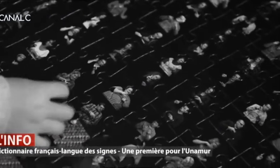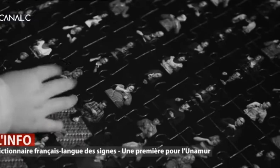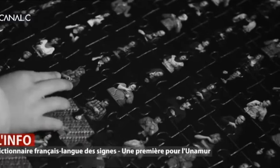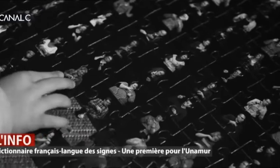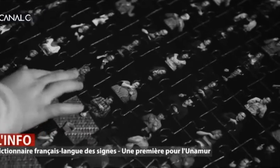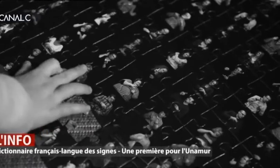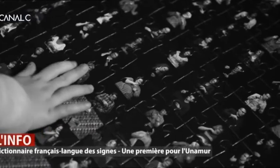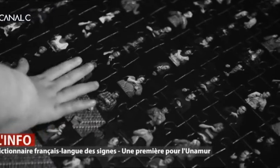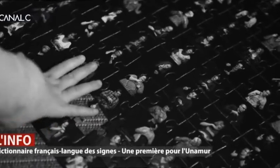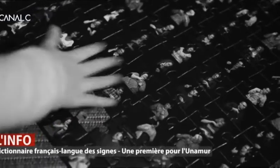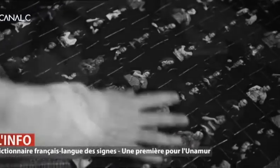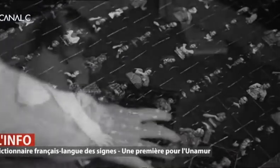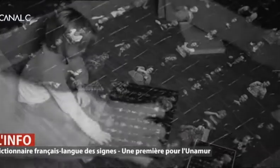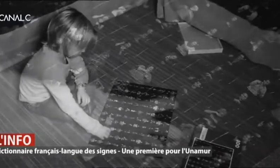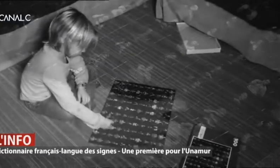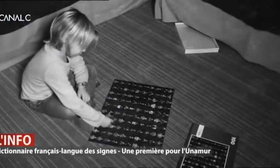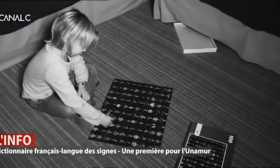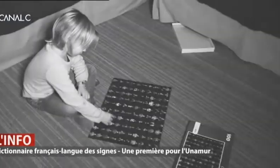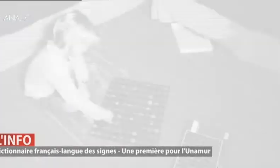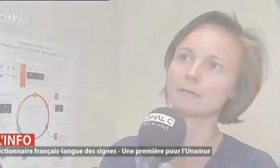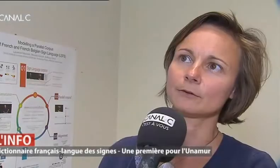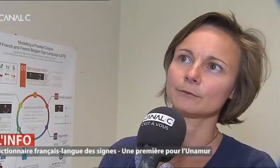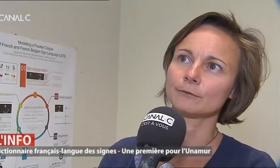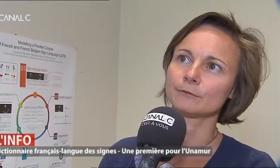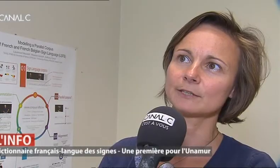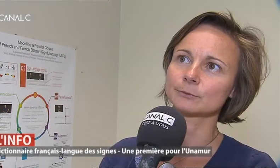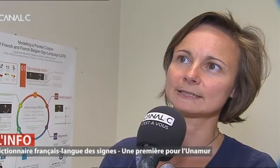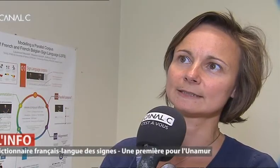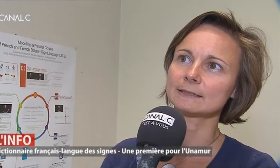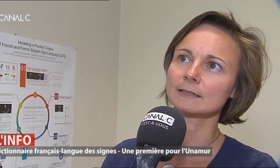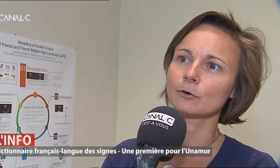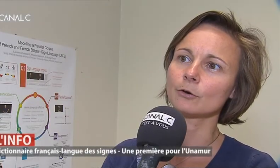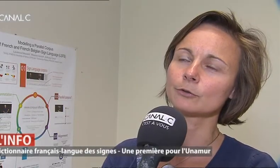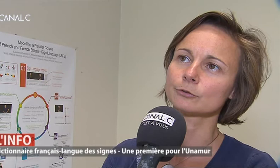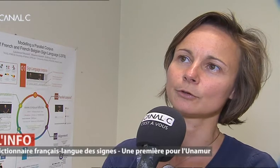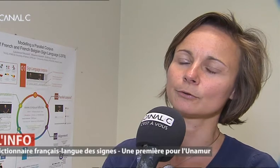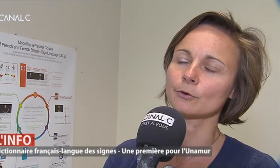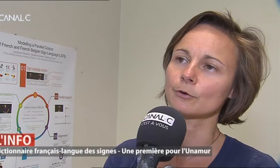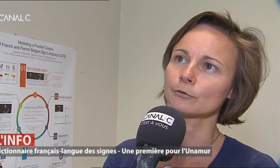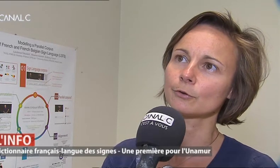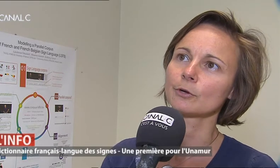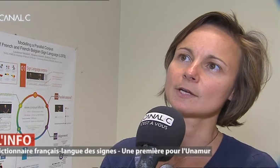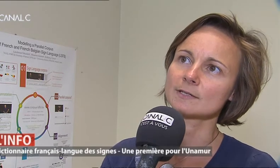l'étape suivante. La deuxième partie va consister à rendre cette